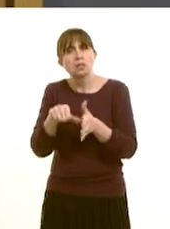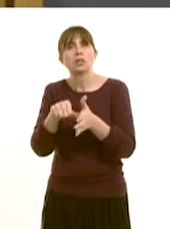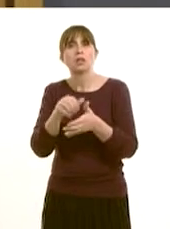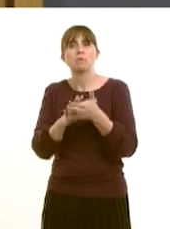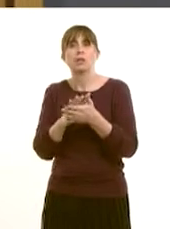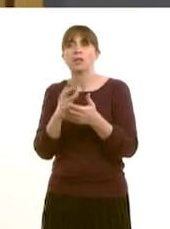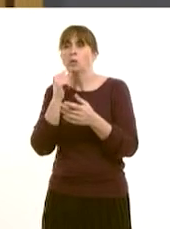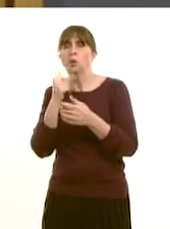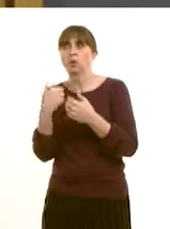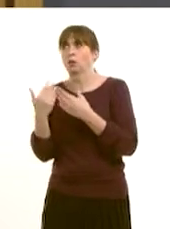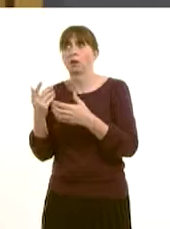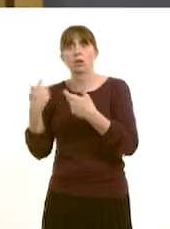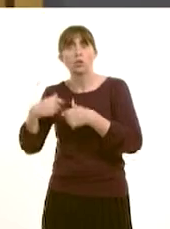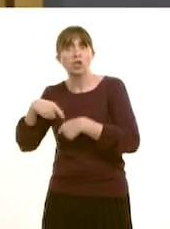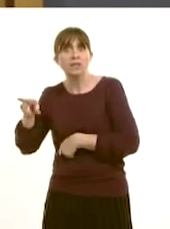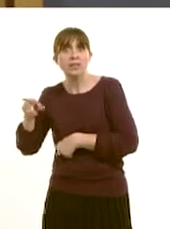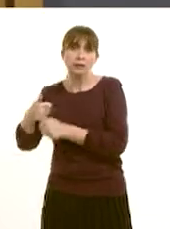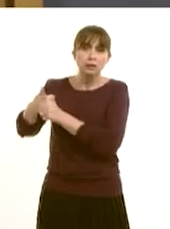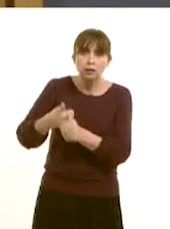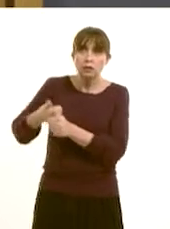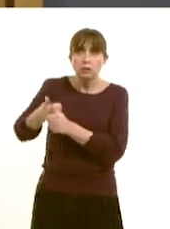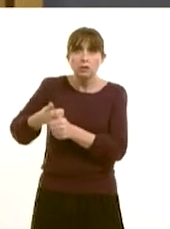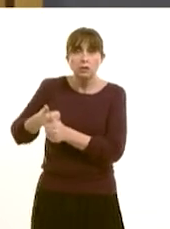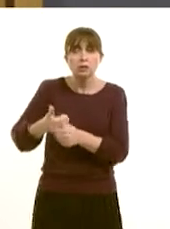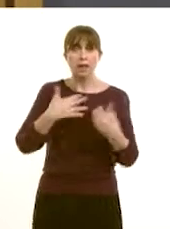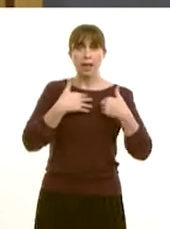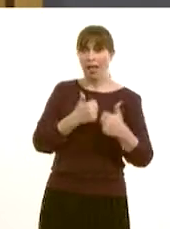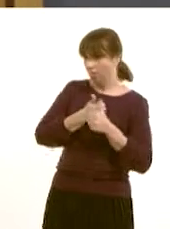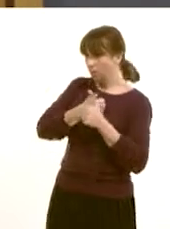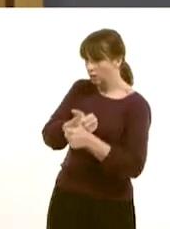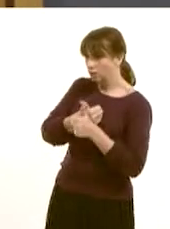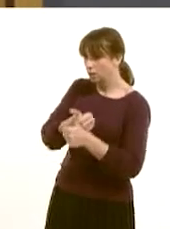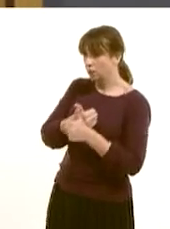Felly, beth ydych chiín ei wneud i sicrhau bod gyda ni well adroddiadau ar Ùl chwe mis